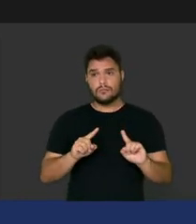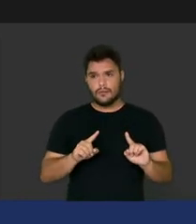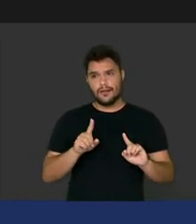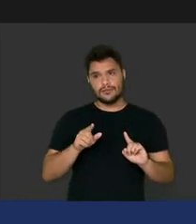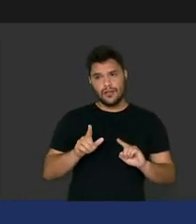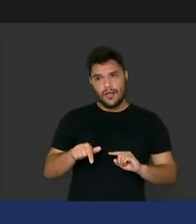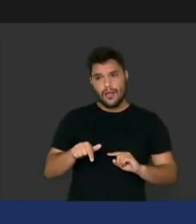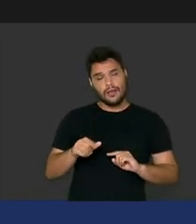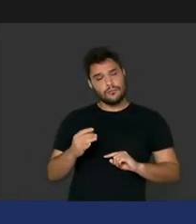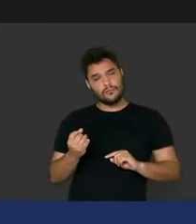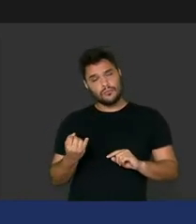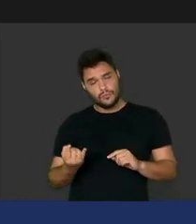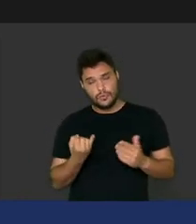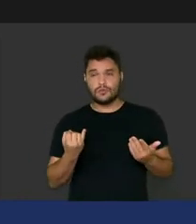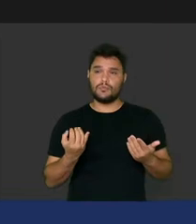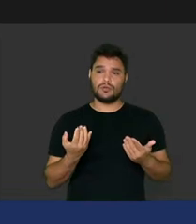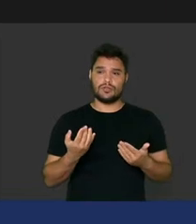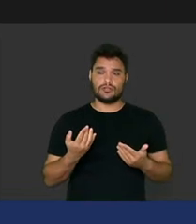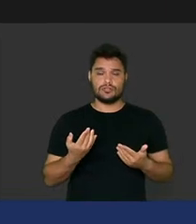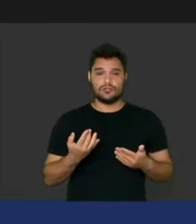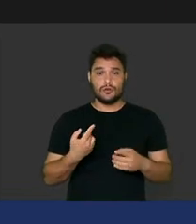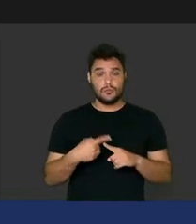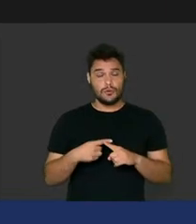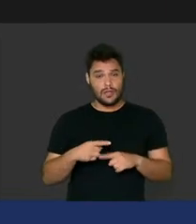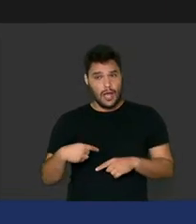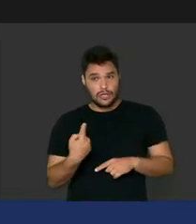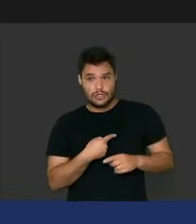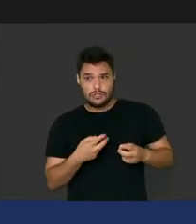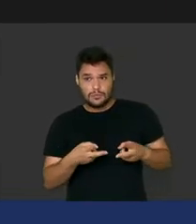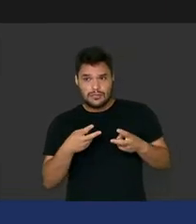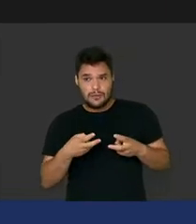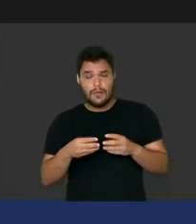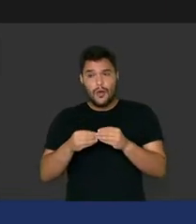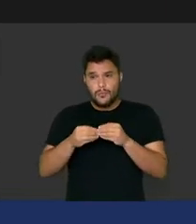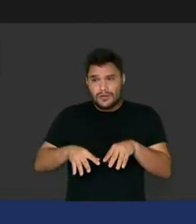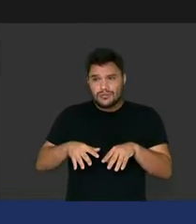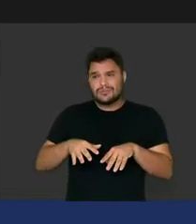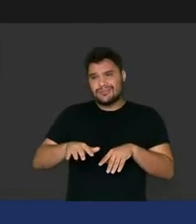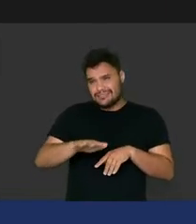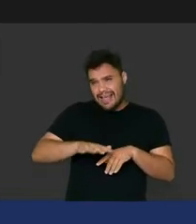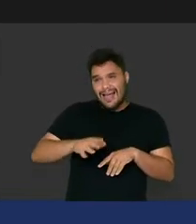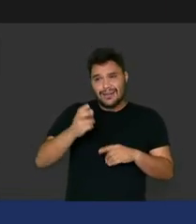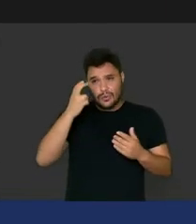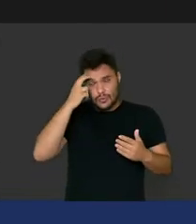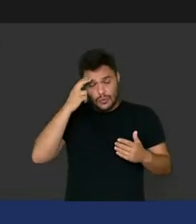APROVAÇÃO DO SENADO, MAS TAMBÉM É UM PASSO FUNDO AMENTO AL QUE AO MESMO TEMPO QUE A GENTE VÊ O PREJUÍZO DO SETOR DOS TRABALHADORES DA